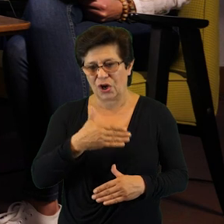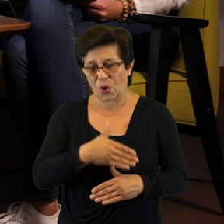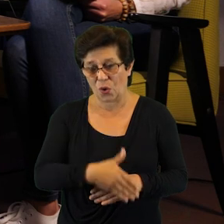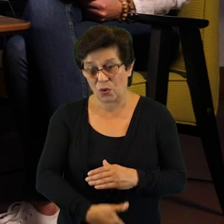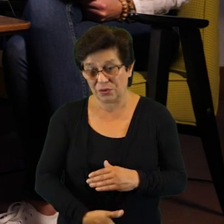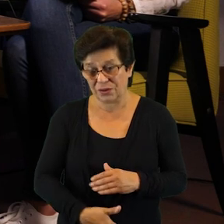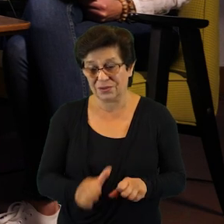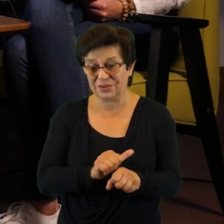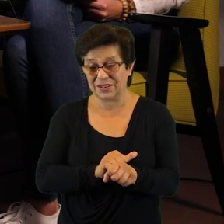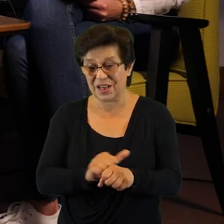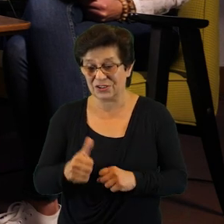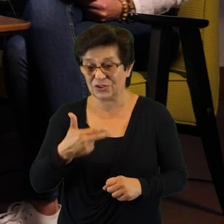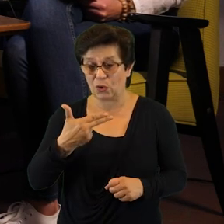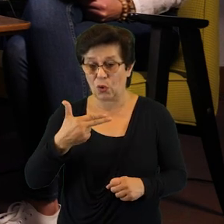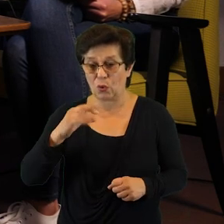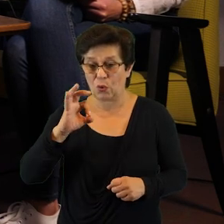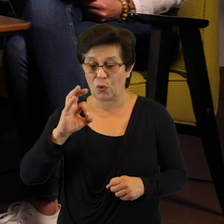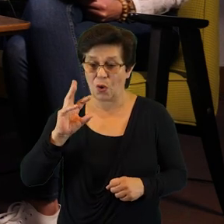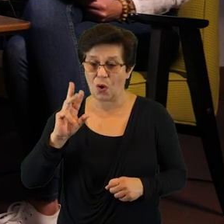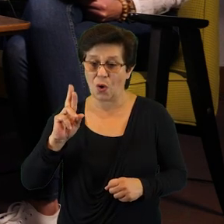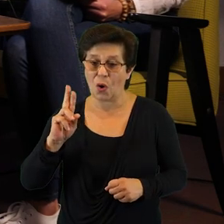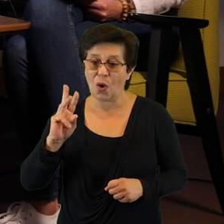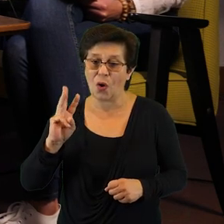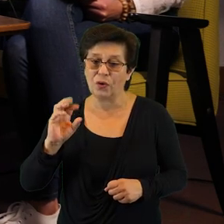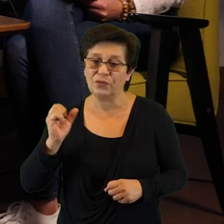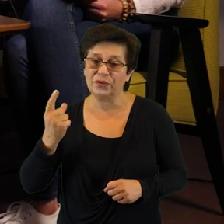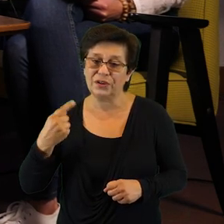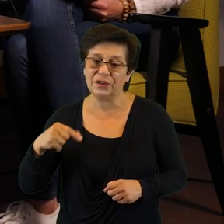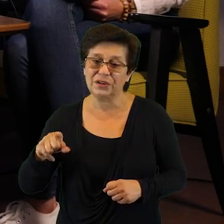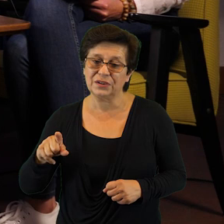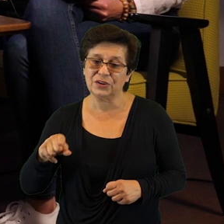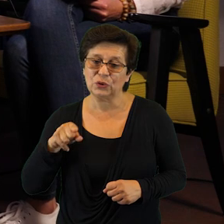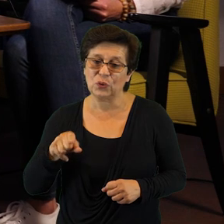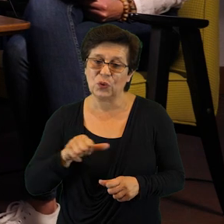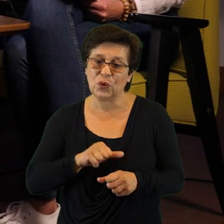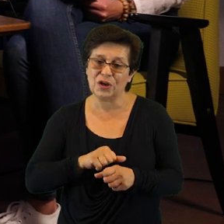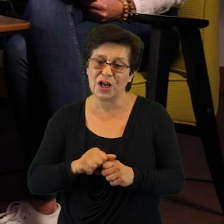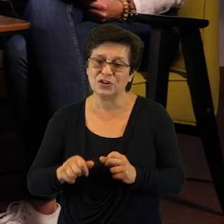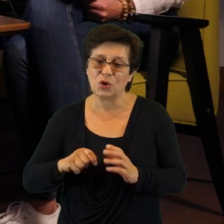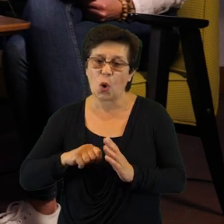I to jest taki kluczowy punkt naszych spotkań, ponieważ ten Norwid nam przewija się